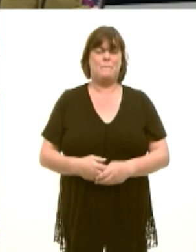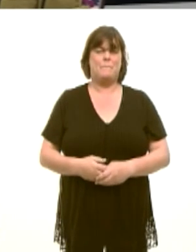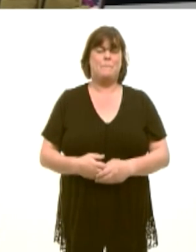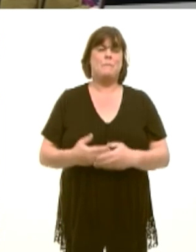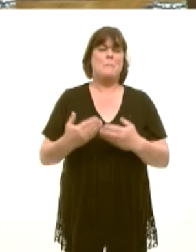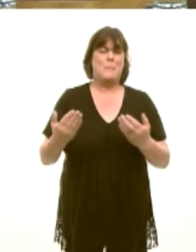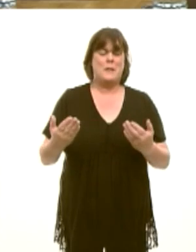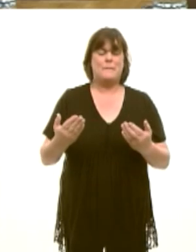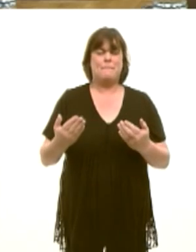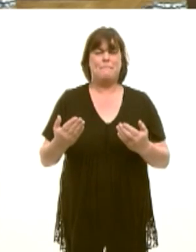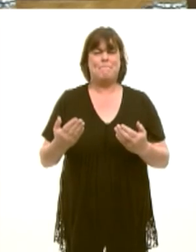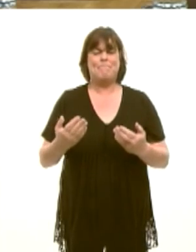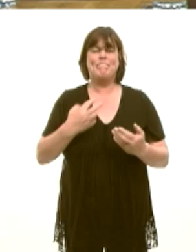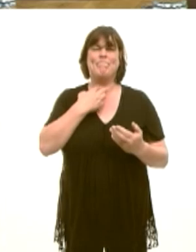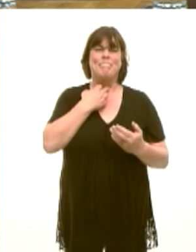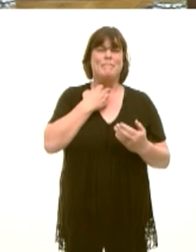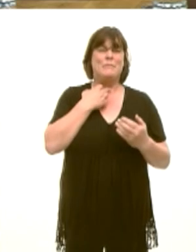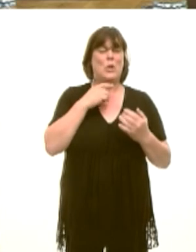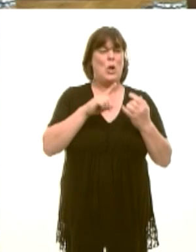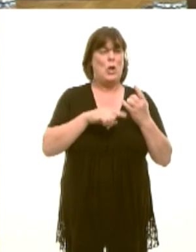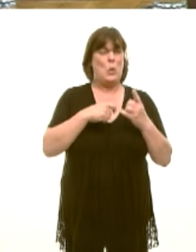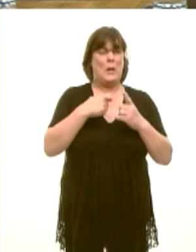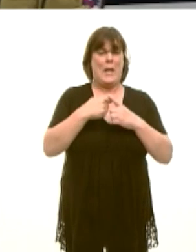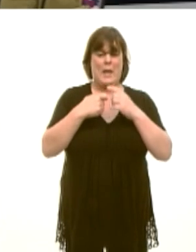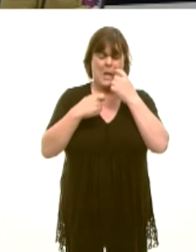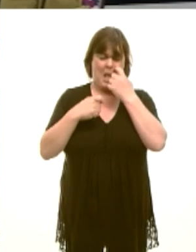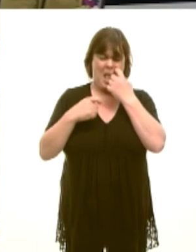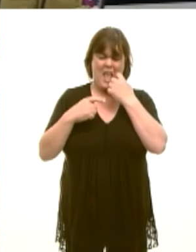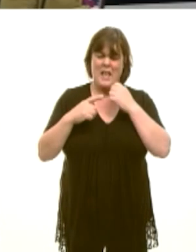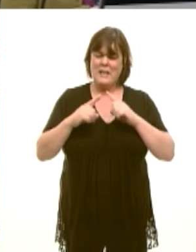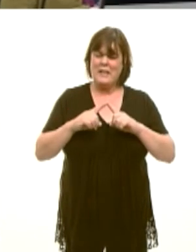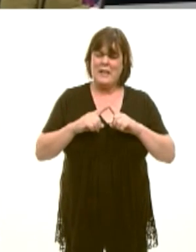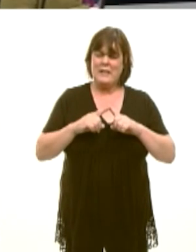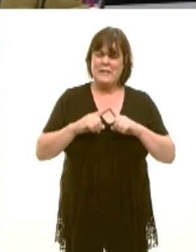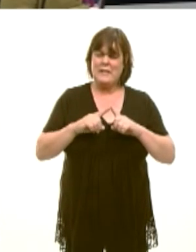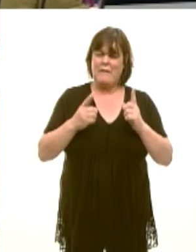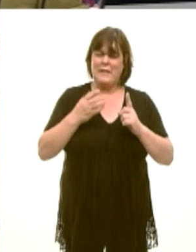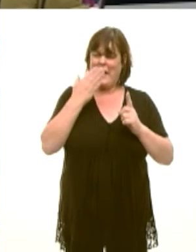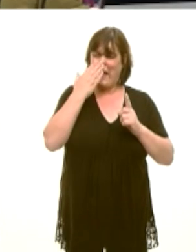yr Almaen a Ffrainc, ond y broblem yw bod y Deyrnas Unedig nawr mewn sefyllfa lle nad